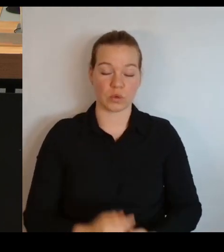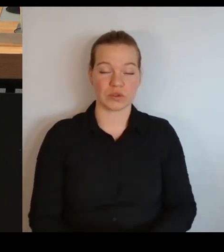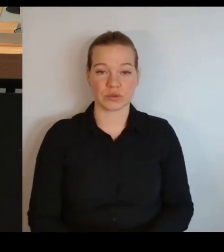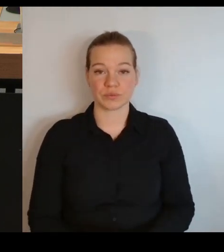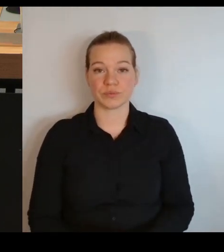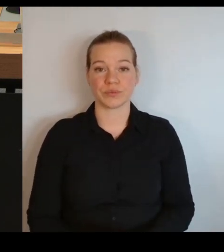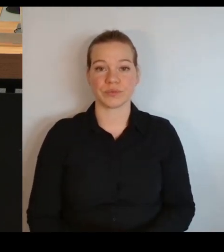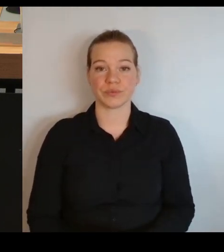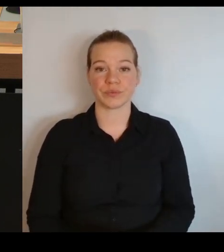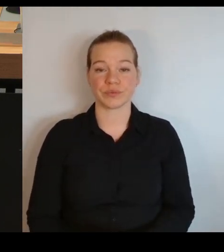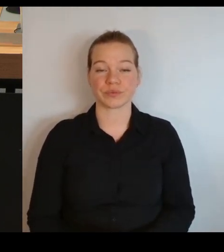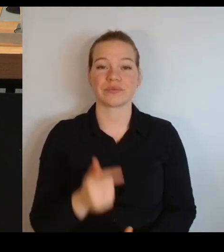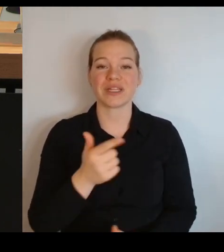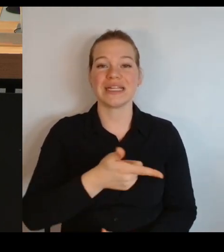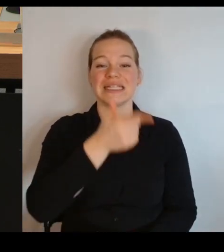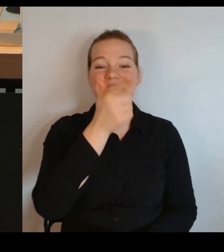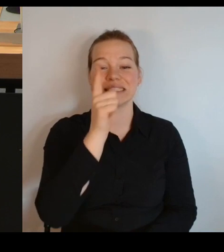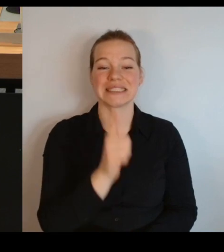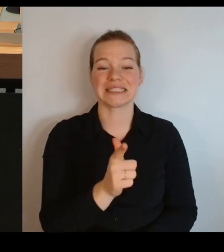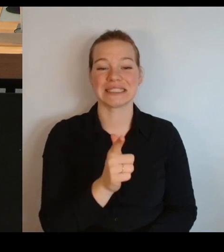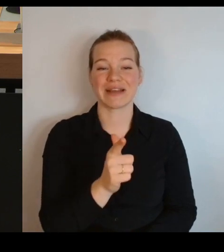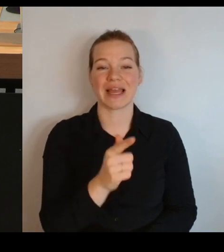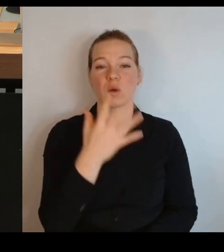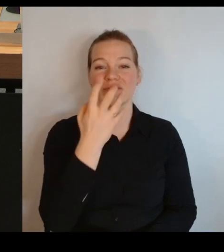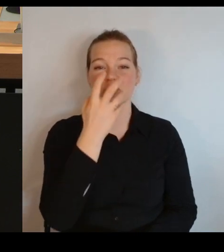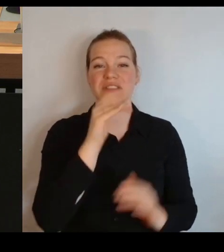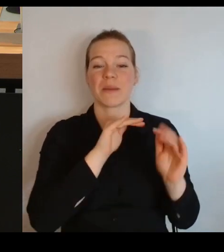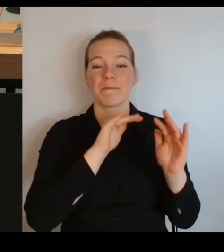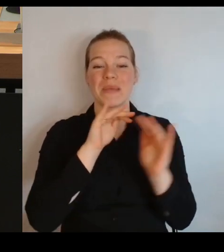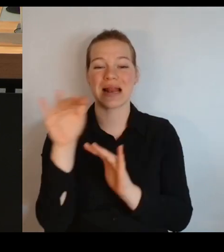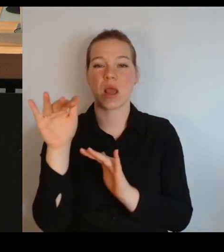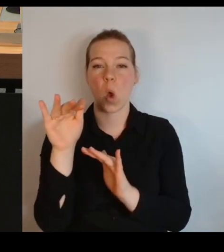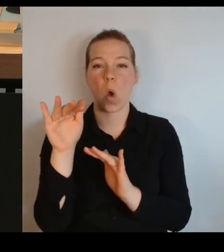Jahr von den Wasserbetrieben gereinigt, in die Flüsse eingeleitet.